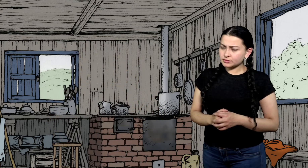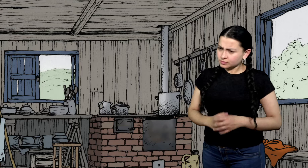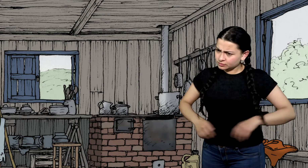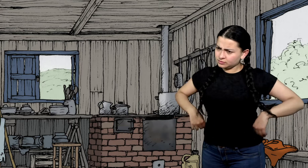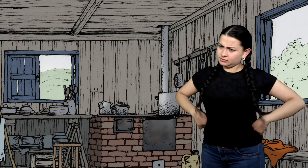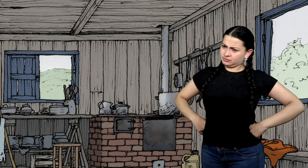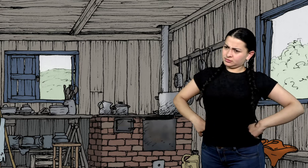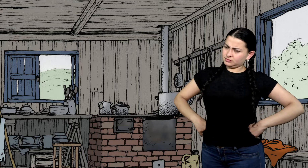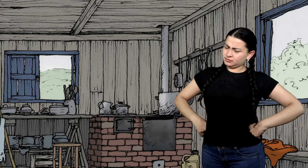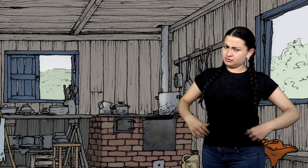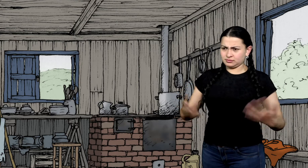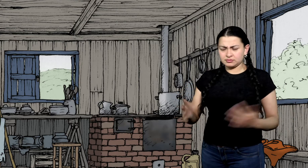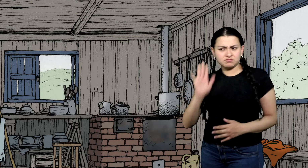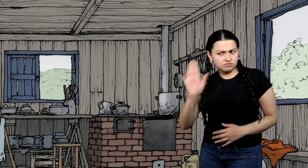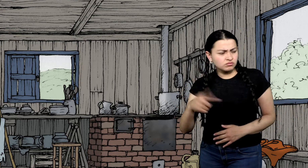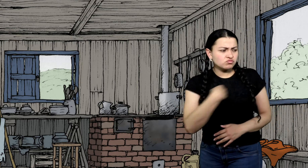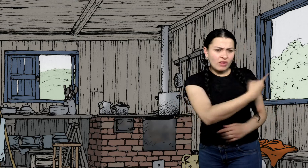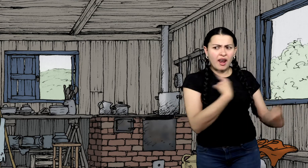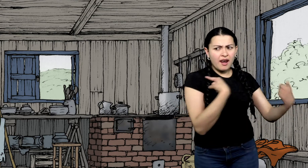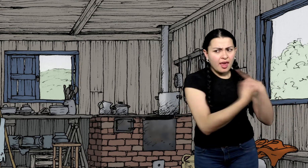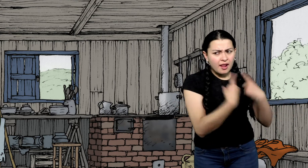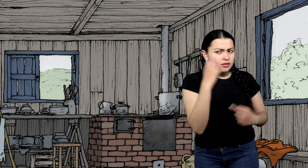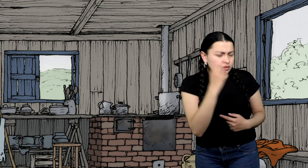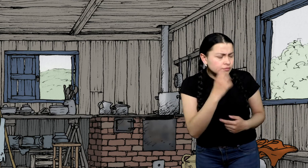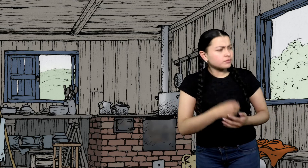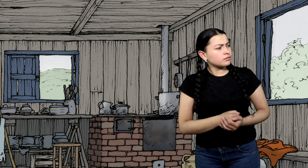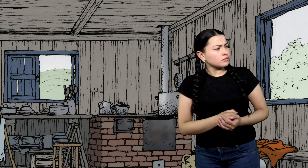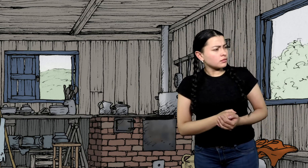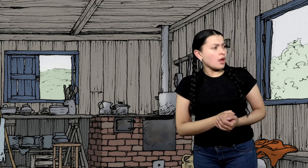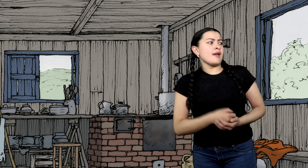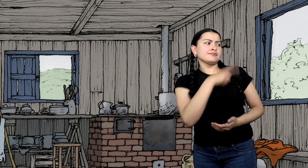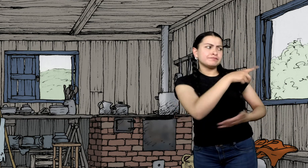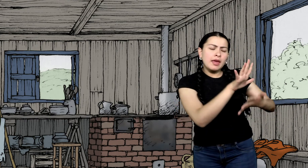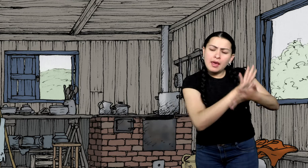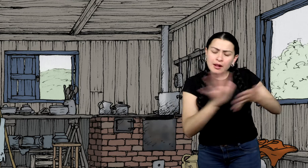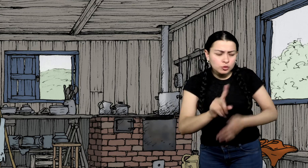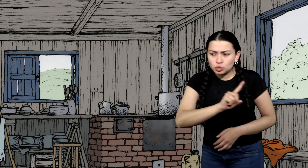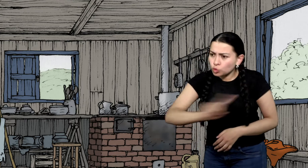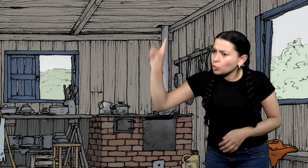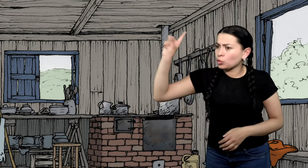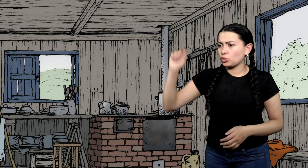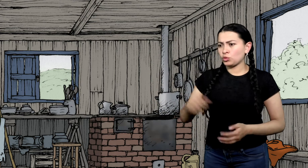Mmm, voy a tener que hablar con Don Luis. Le voy a decir que no me les cuente más cosas.